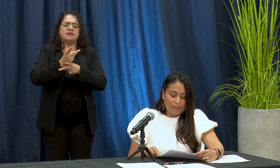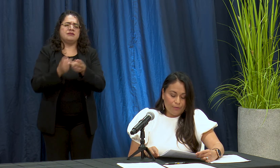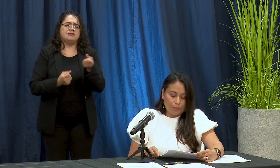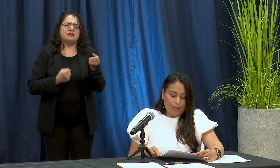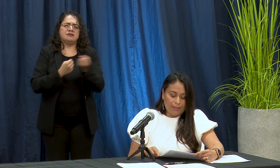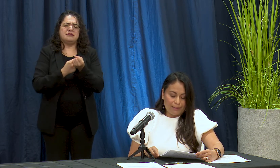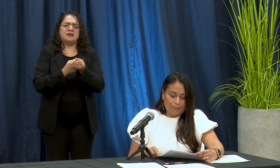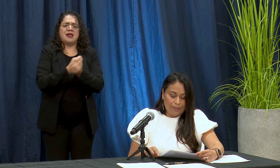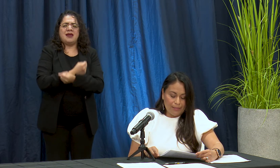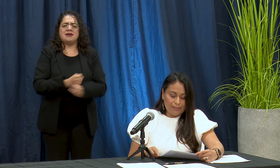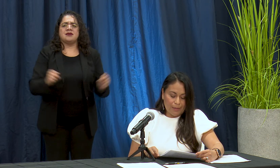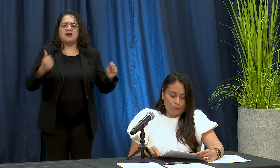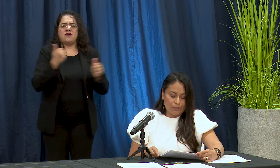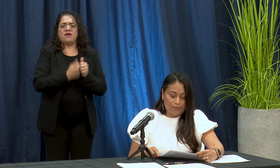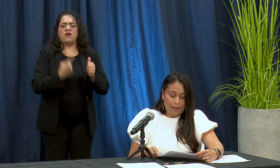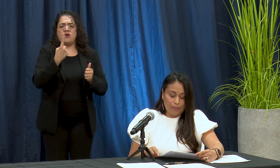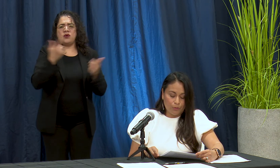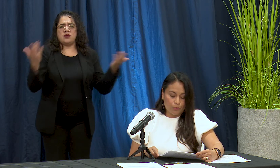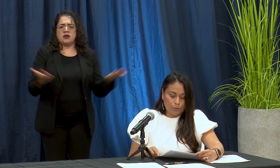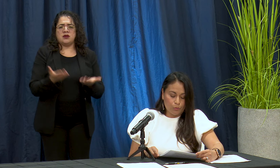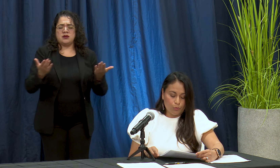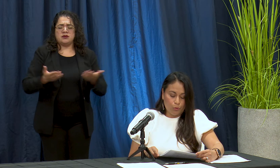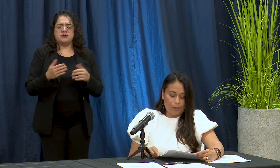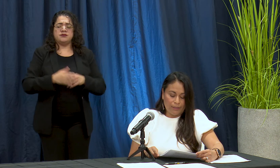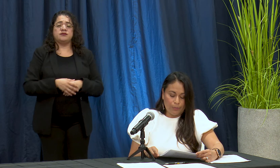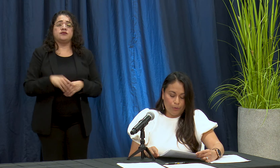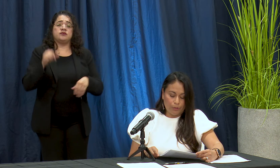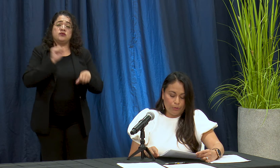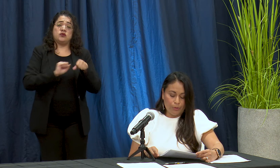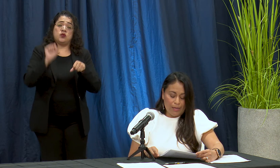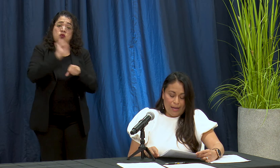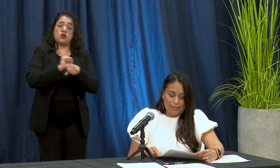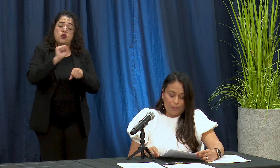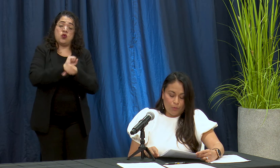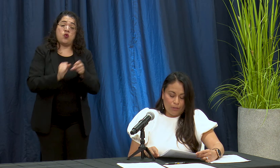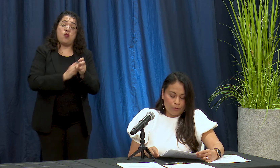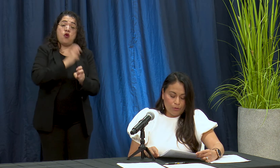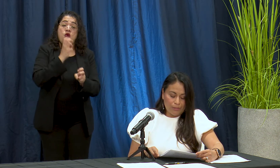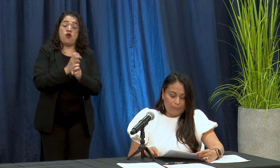in form r que también estamos trabajando duro en el puerto asegurarnos de